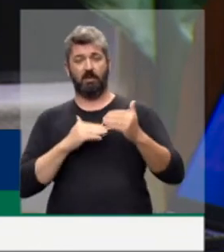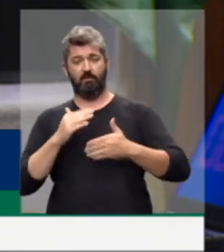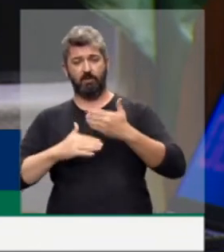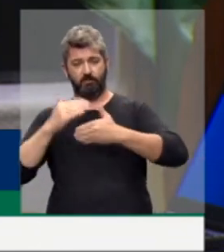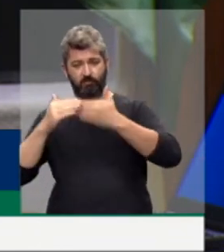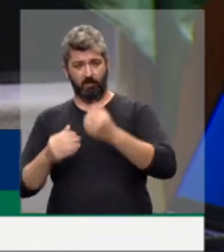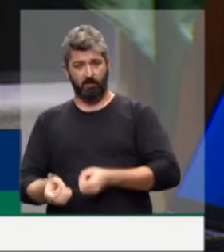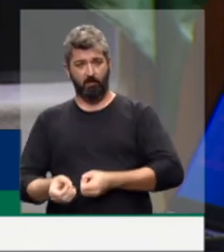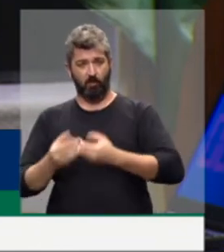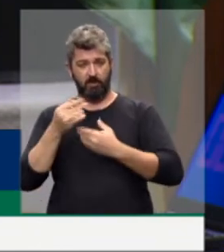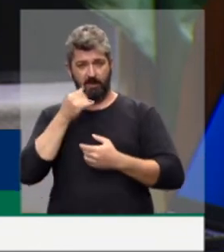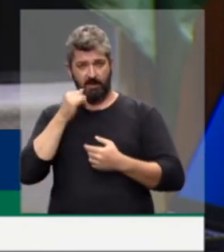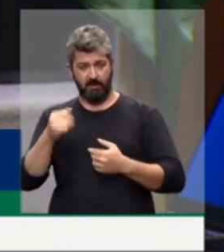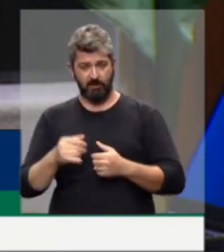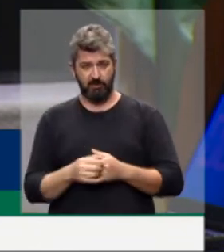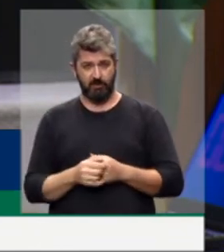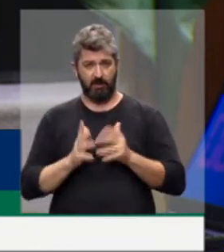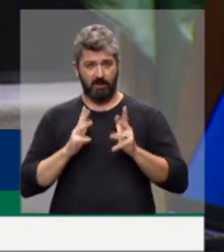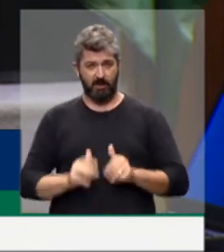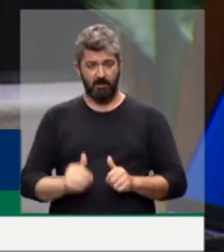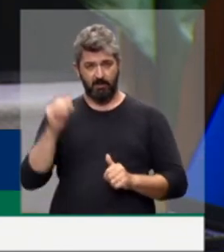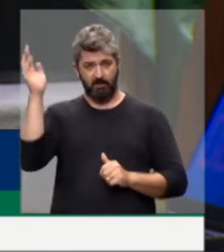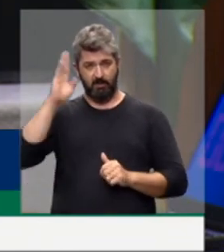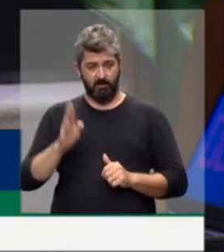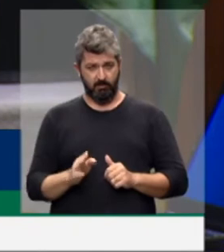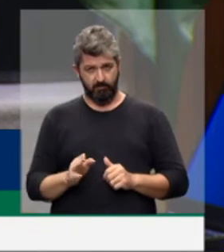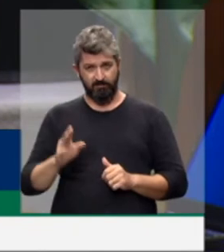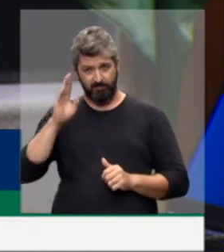QUE NAQUELA ÉPOCA FORAM CONTRA AS MEDIDAS QUE QUERIA PROIBIR O NÍVEL DE DESENVOLVIMENTO DA PRODUÇÃO